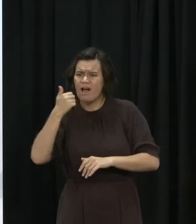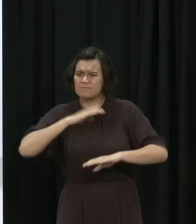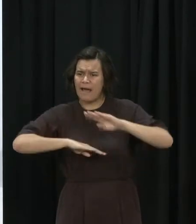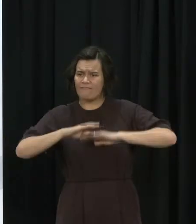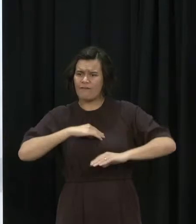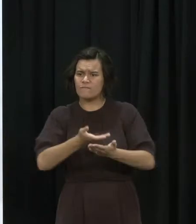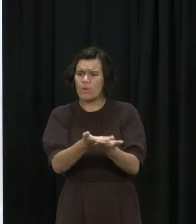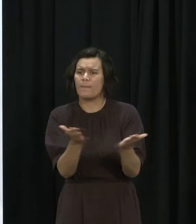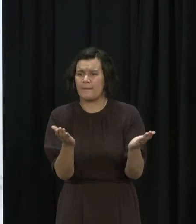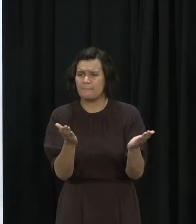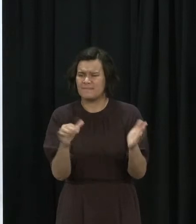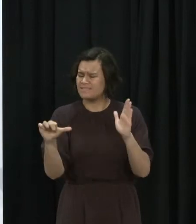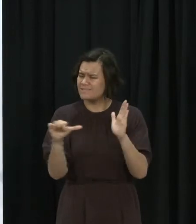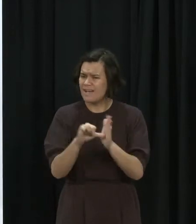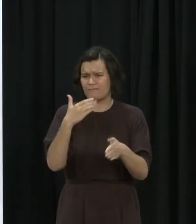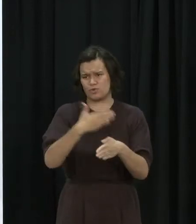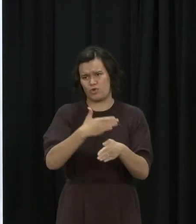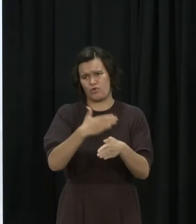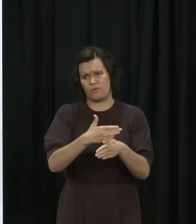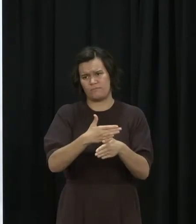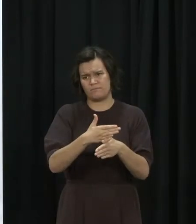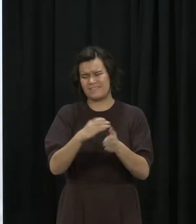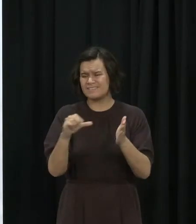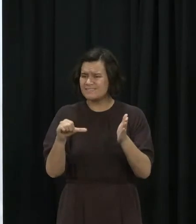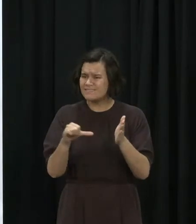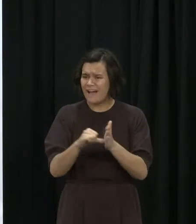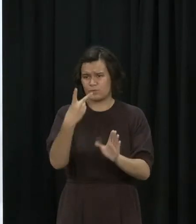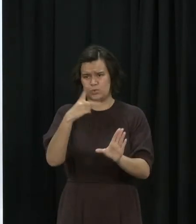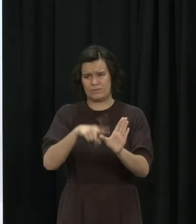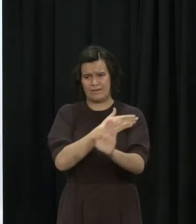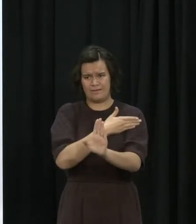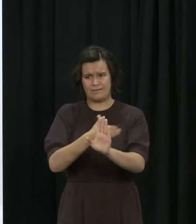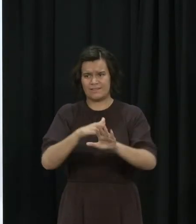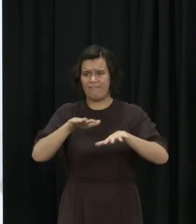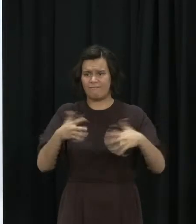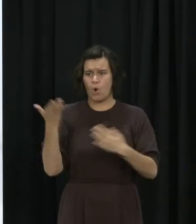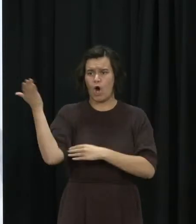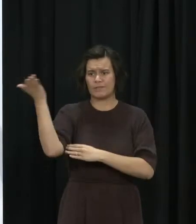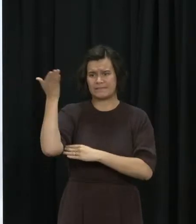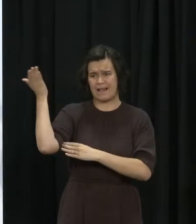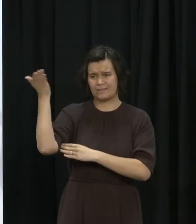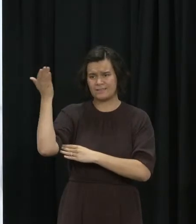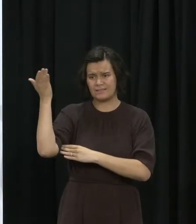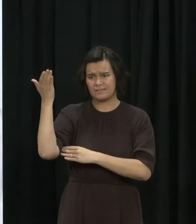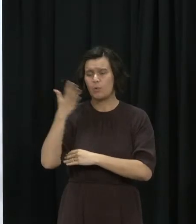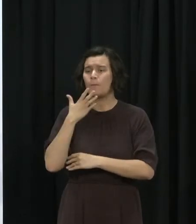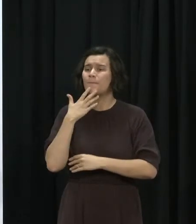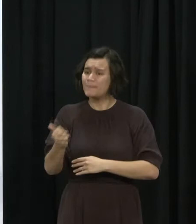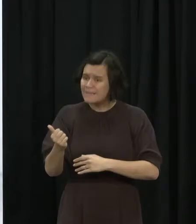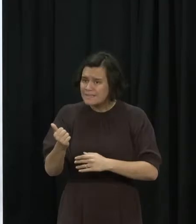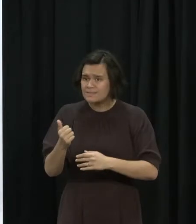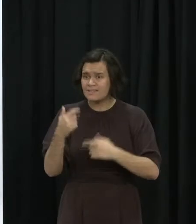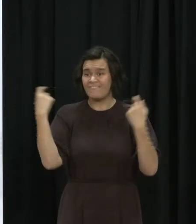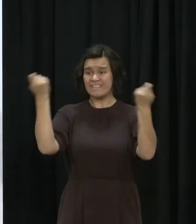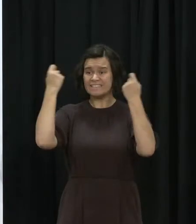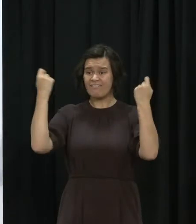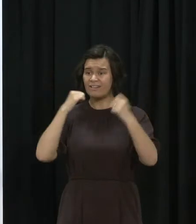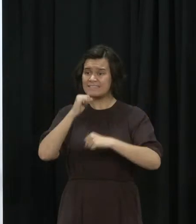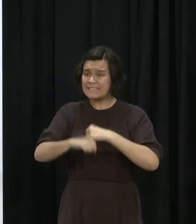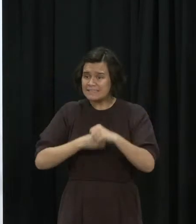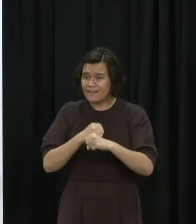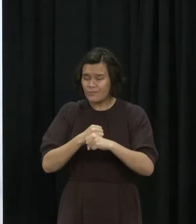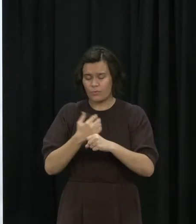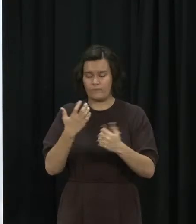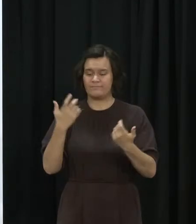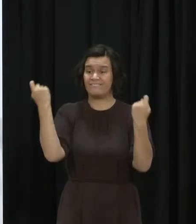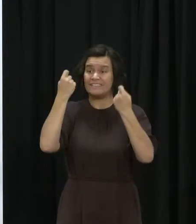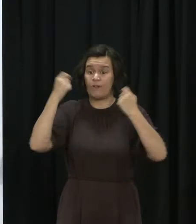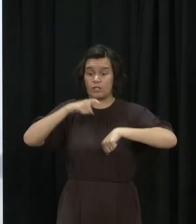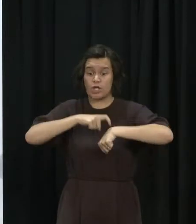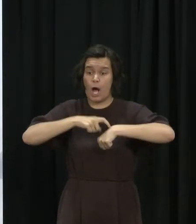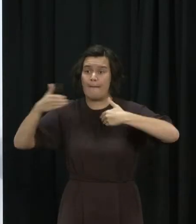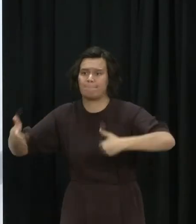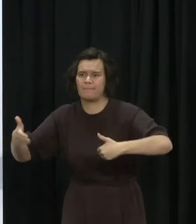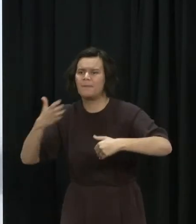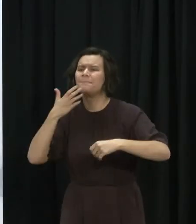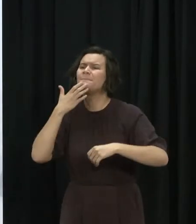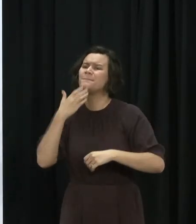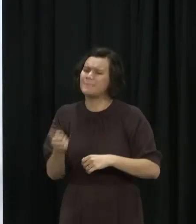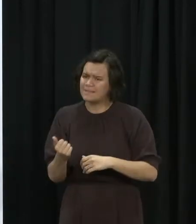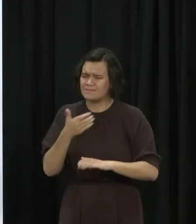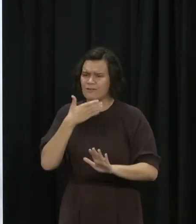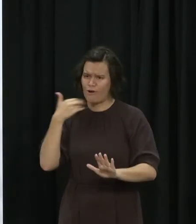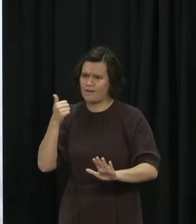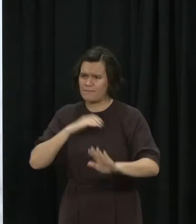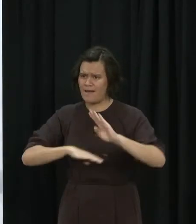te pirangi ratou, kei te mahia